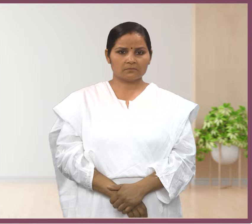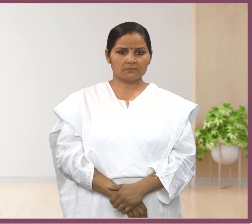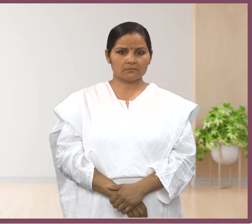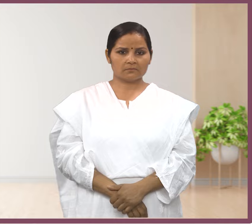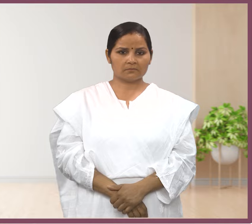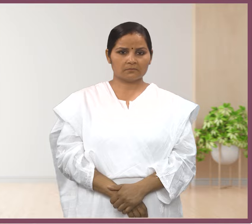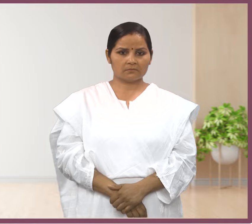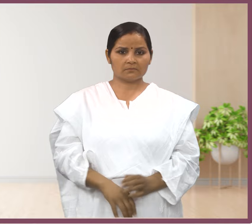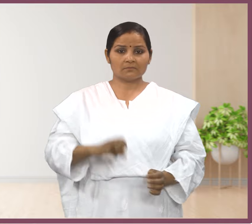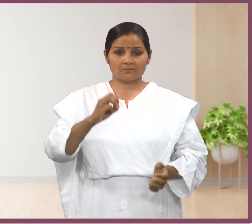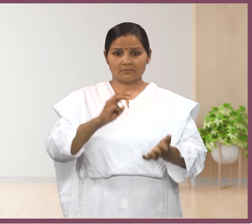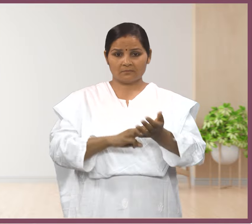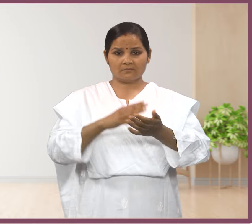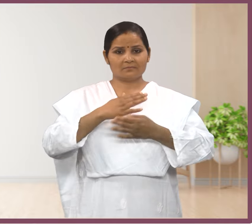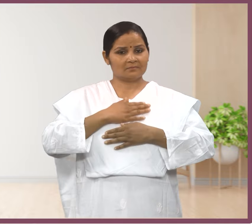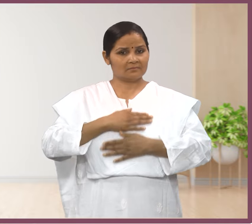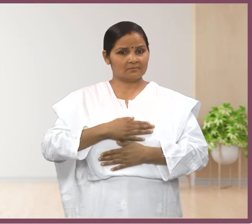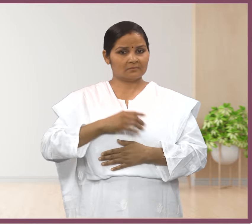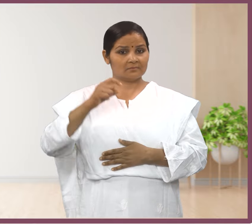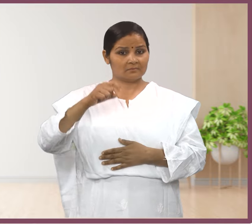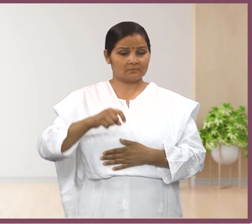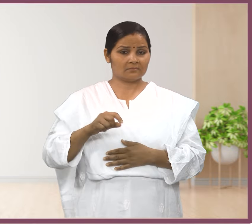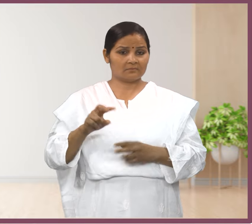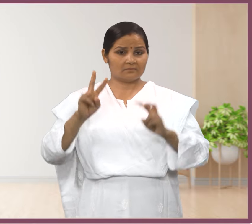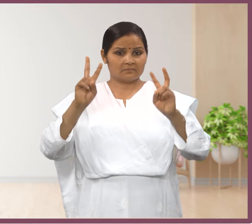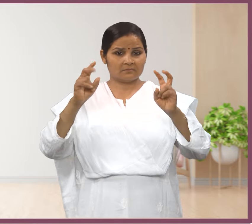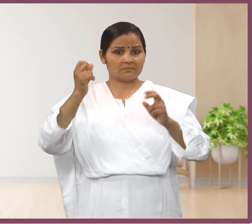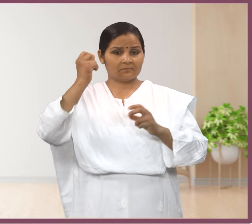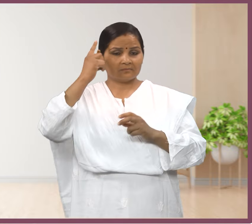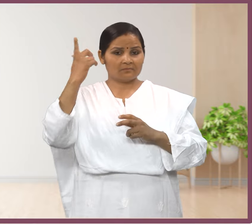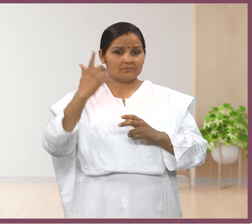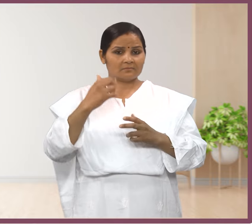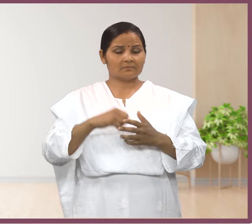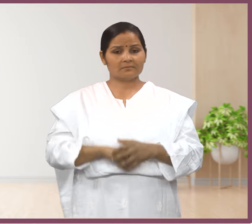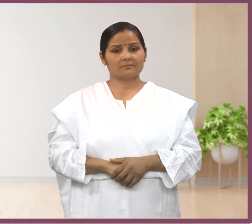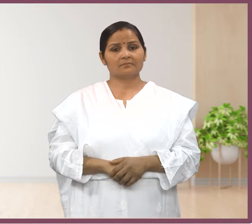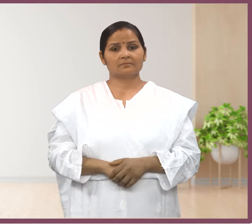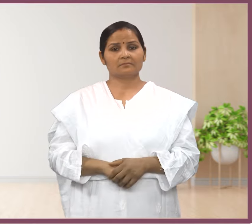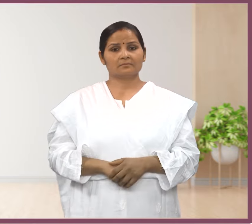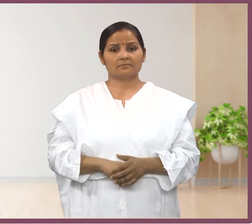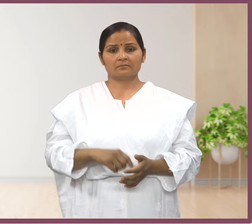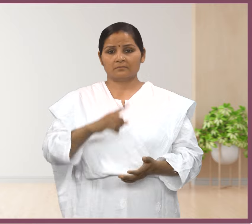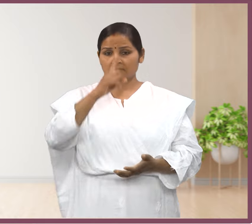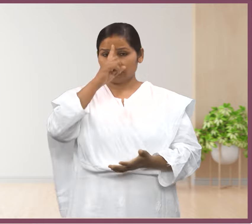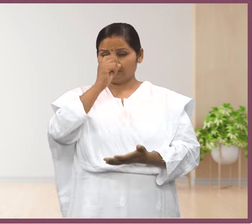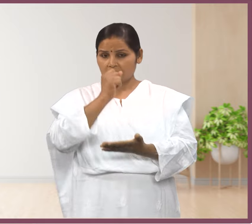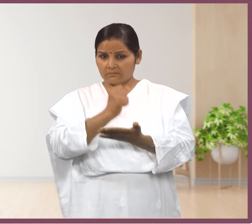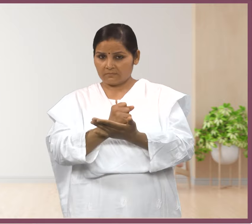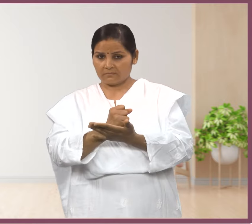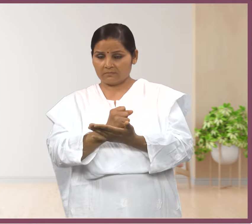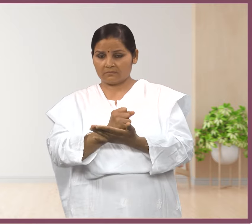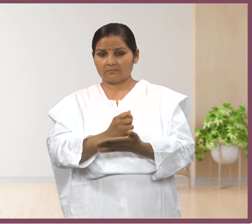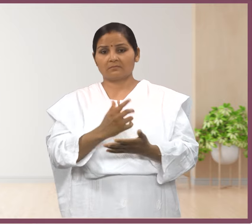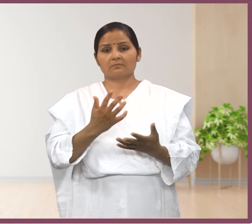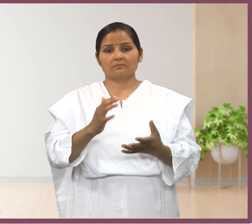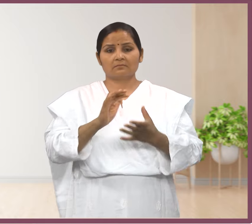ఓం శాంతి, ఈ రోజు మనం నిశ్చయం మరియు విన్యాసం గురించి అర్థం చేసుకోబోతున్నాం.